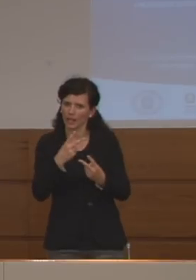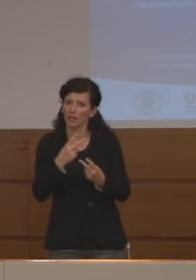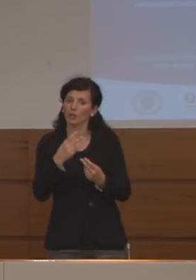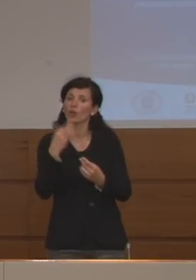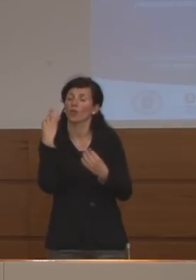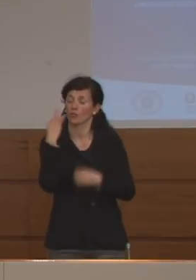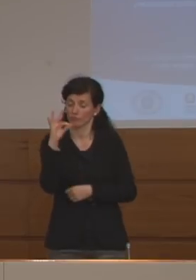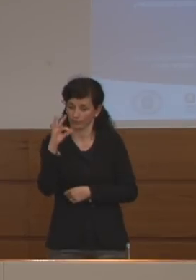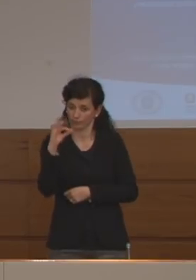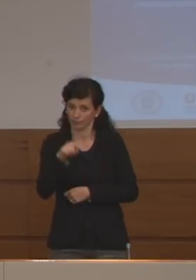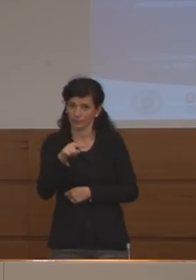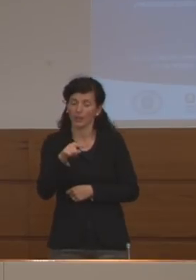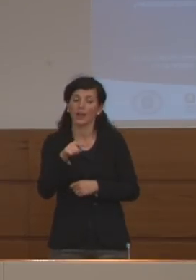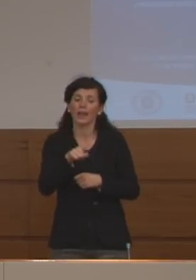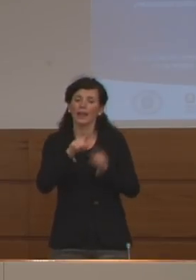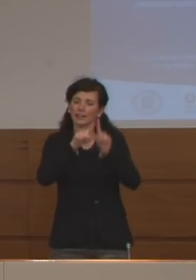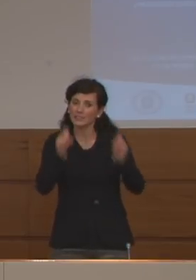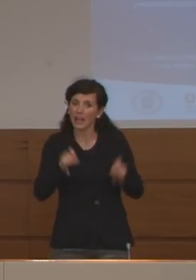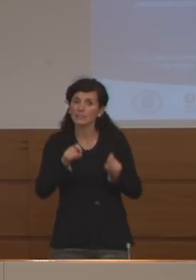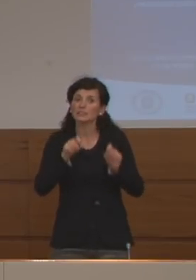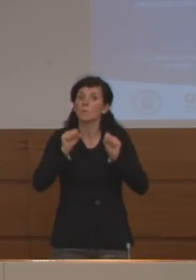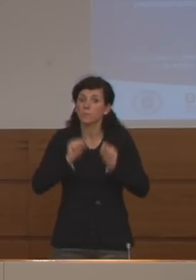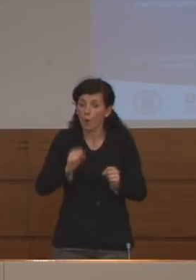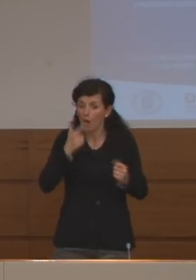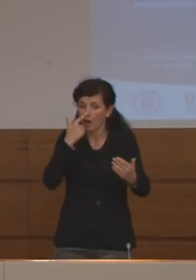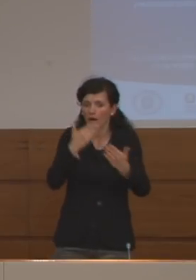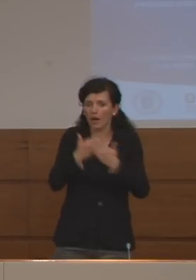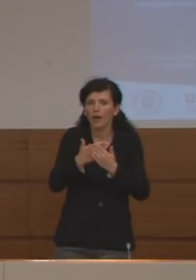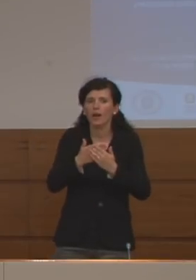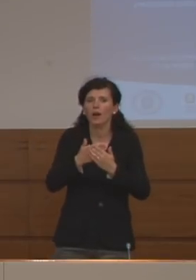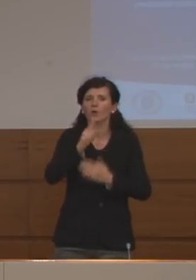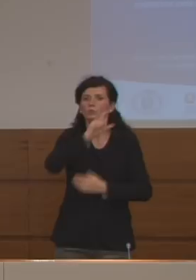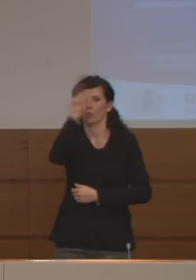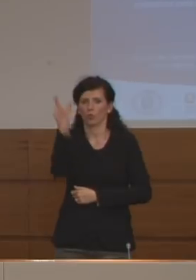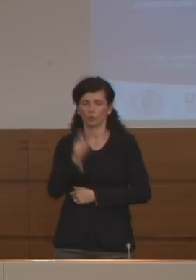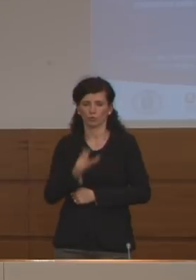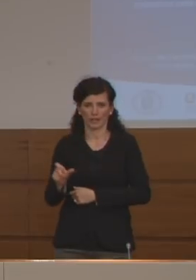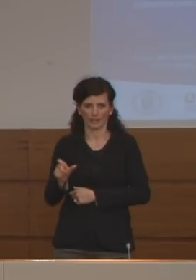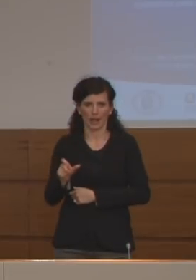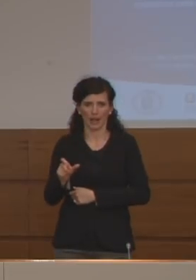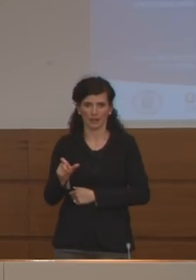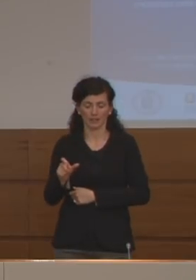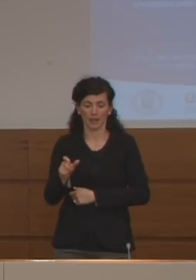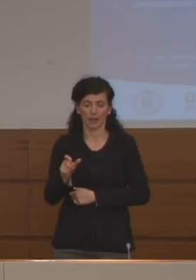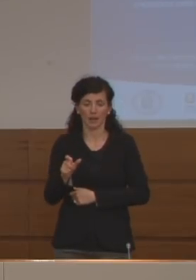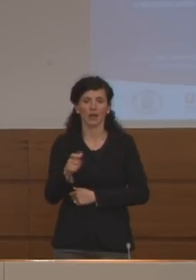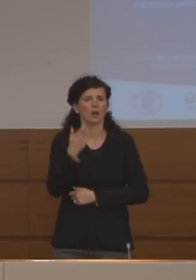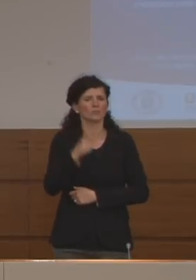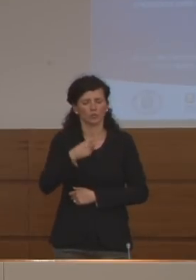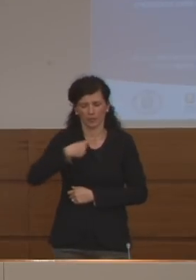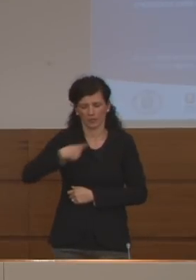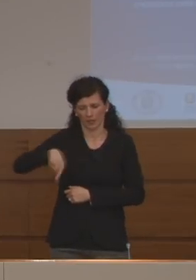il territorio nazionale. Perché lo studio a cui abbiamo fatto prima riferimento